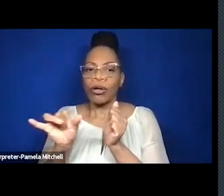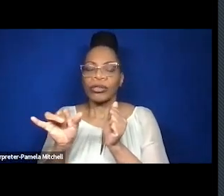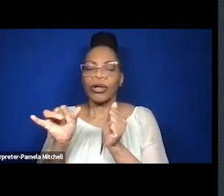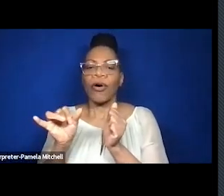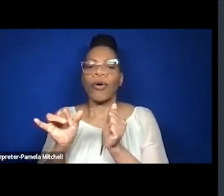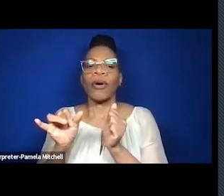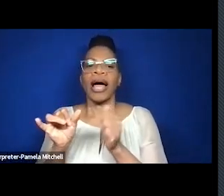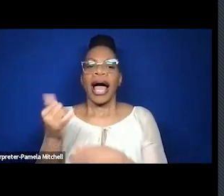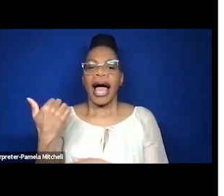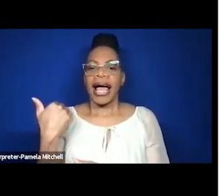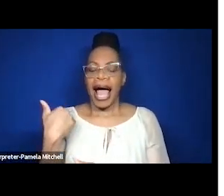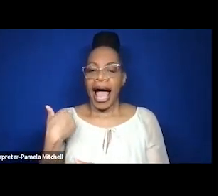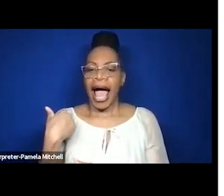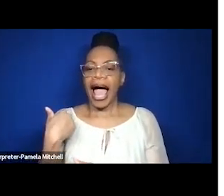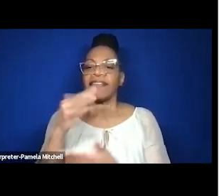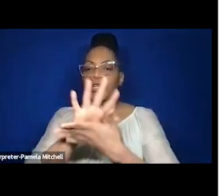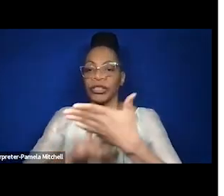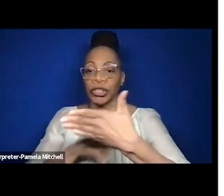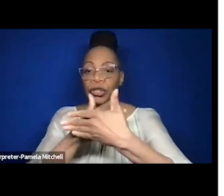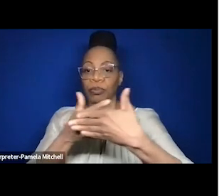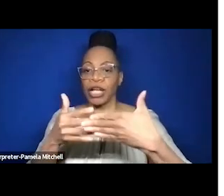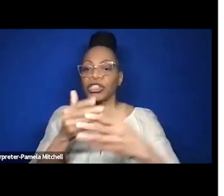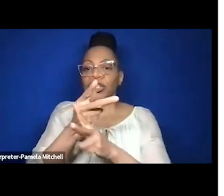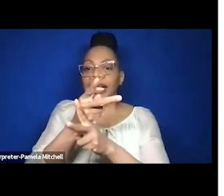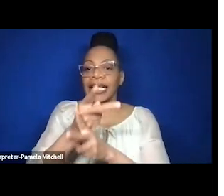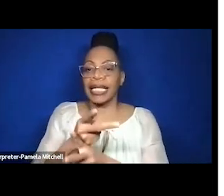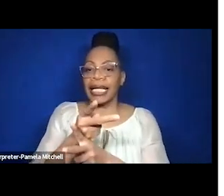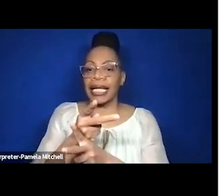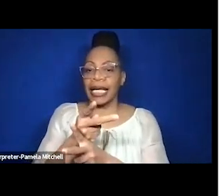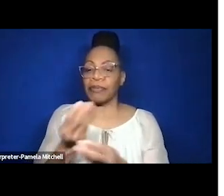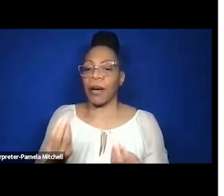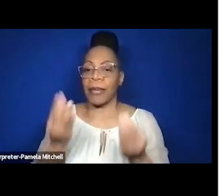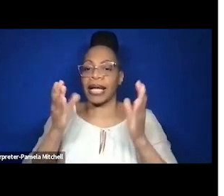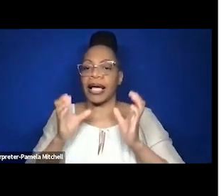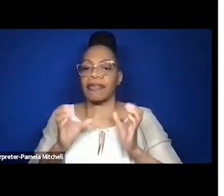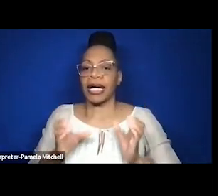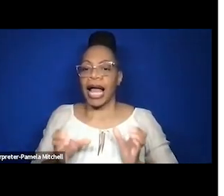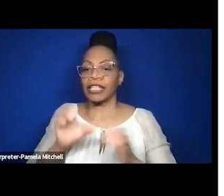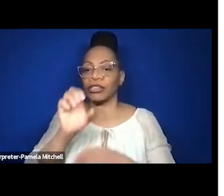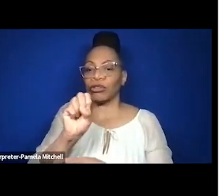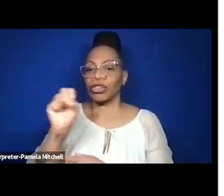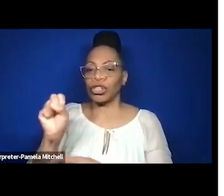tengo una hoja de cálculo donde mantengo la fecha de nacimiento del cliente, número de seguro social y otros detalles